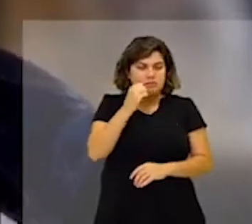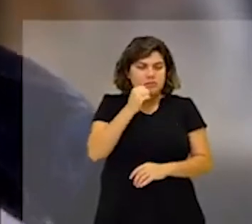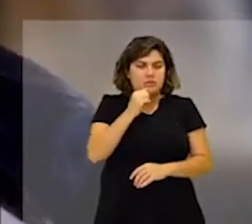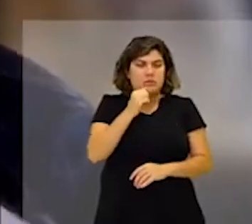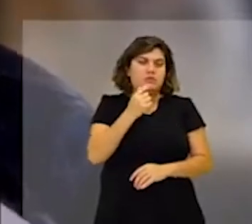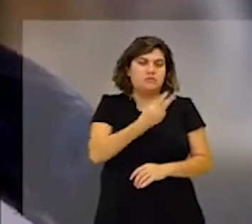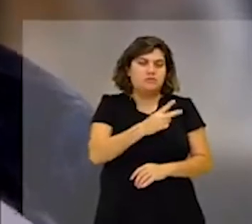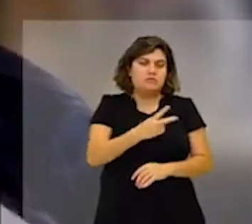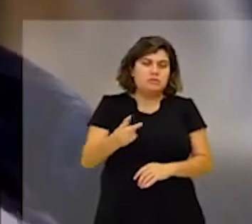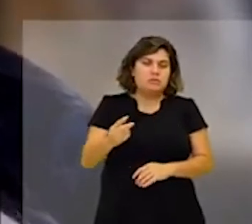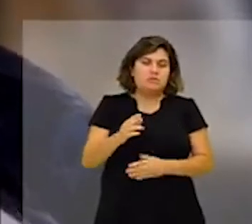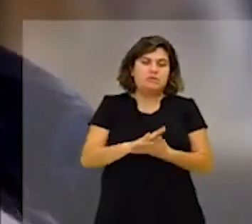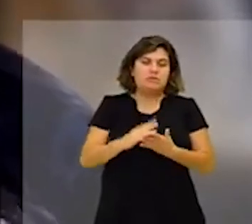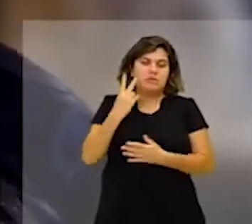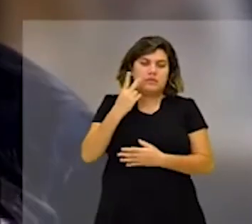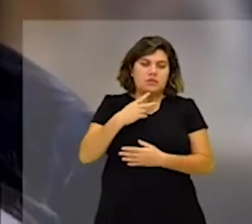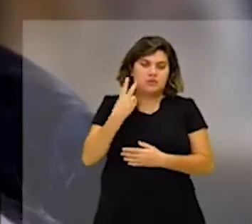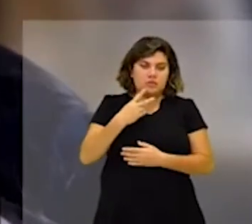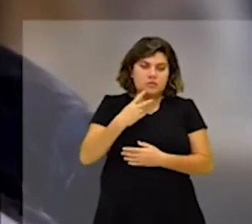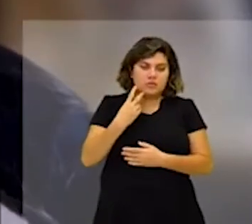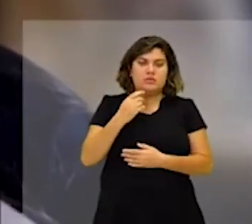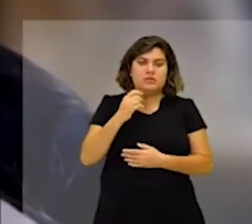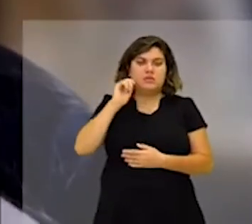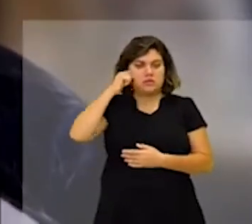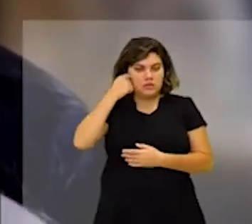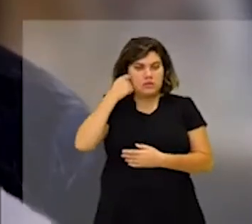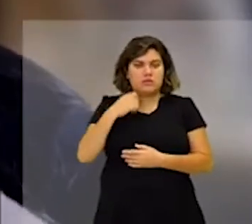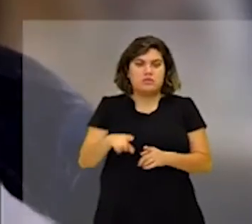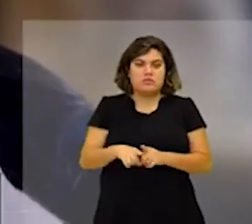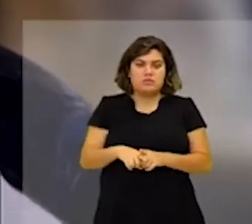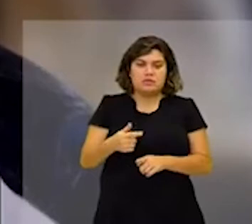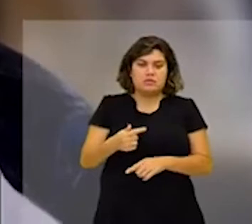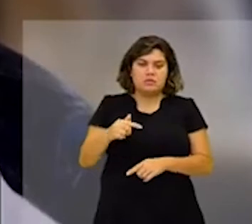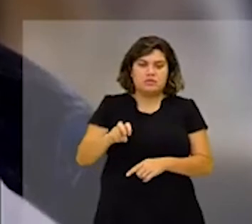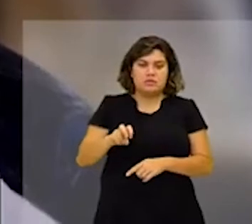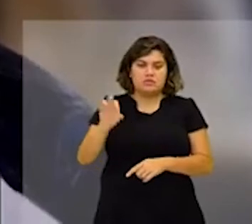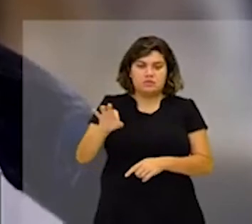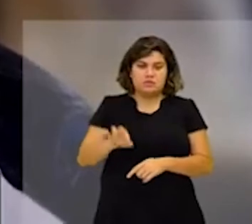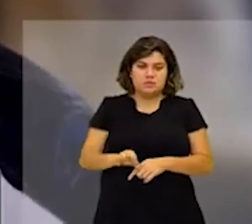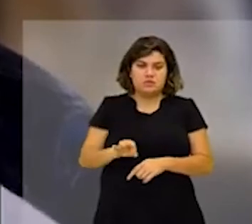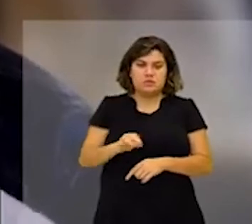sete porcento dos Municípios não elegeu nenhum a vereadora mulher trinta por cento das pessoas